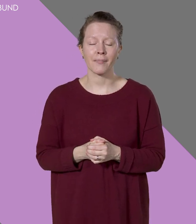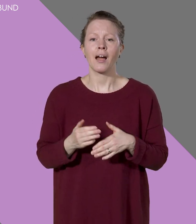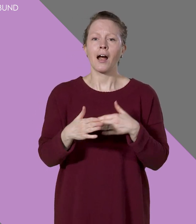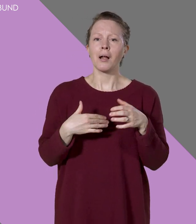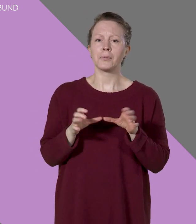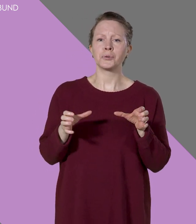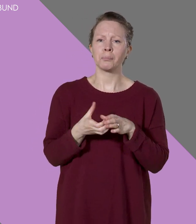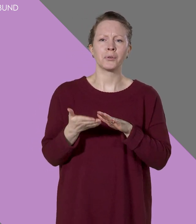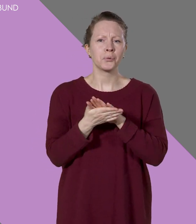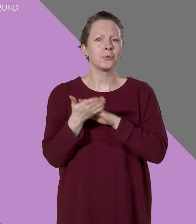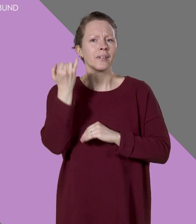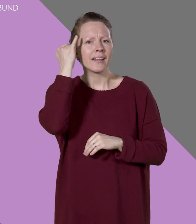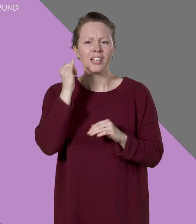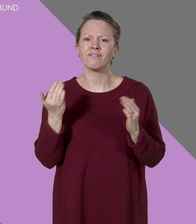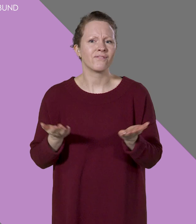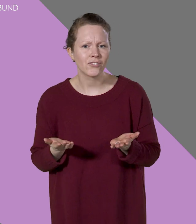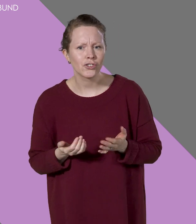Vilken är arbetsgruppens grundidé?